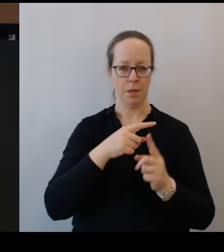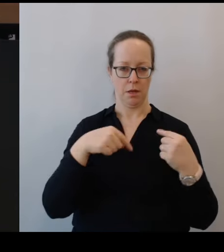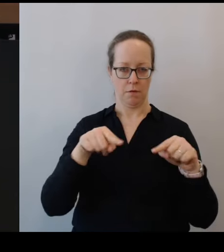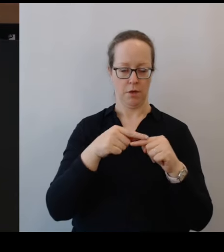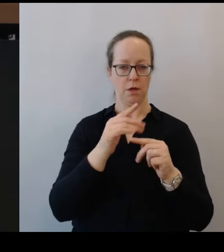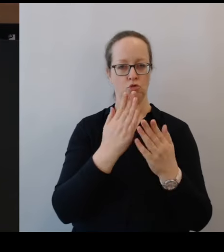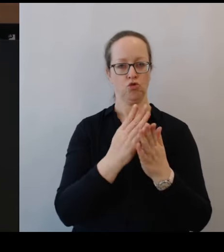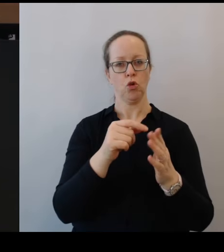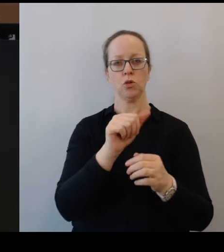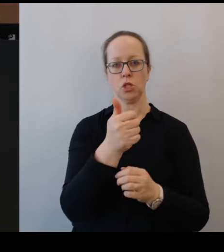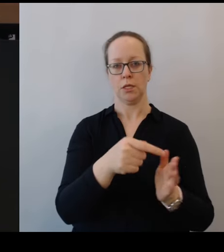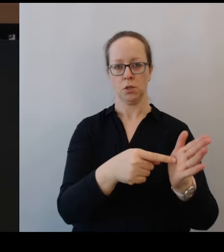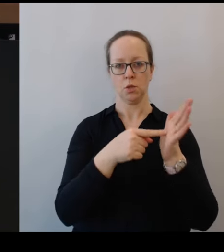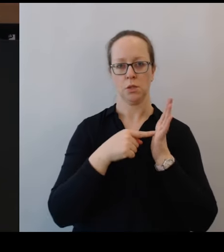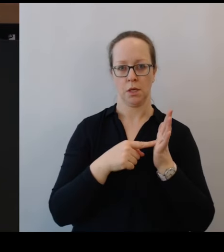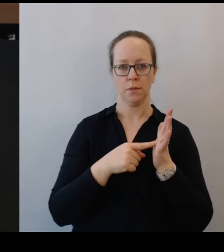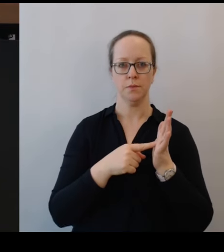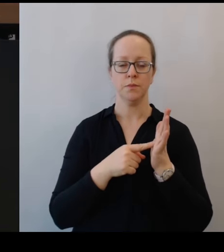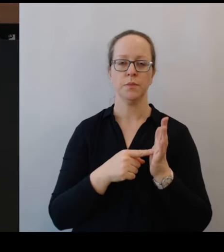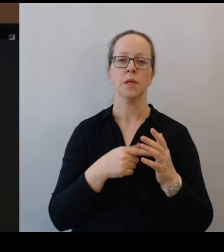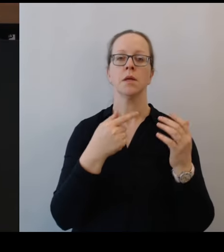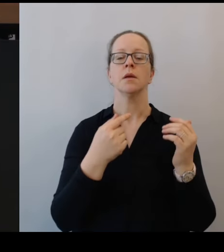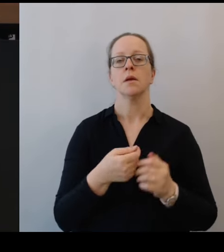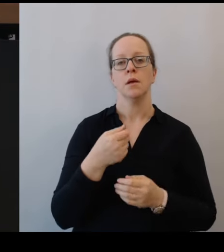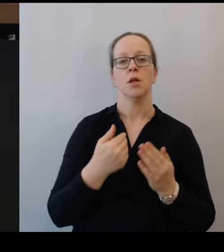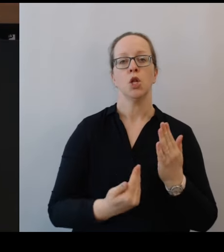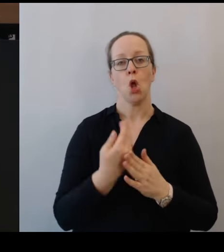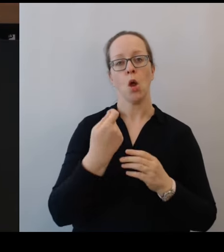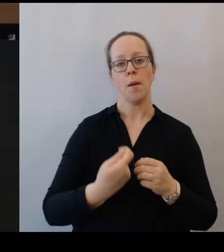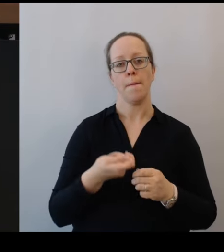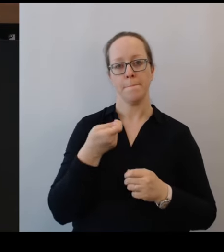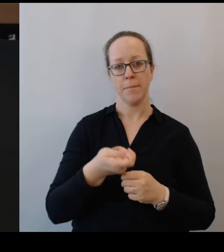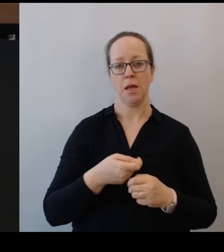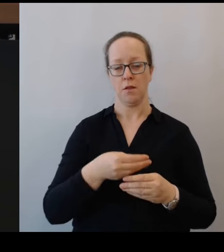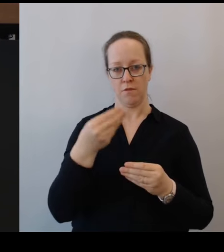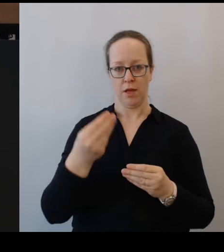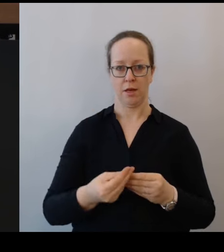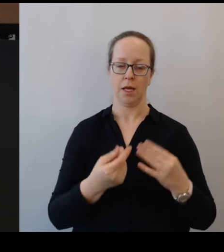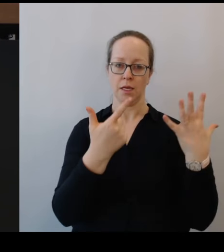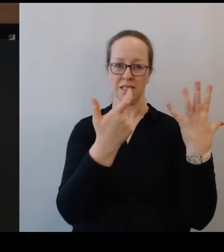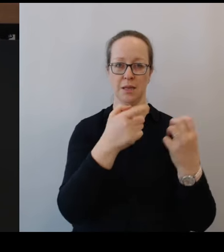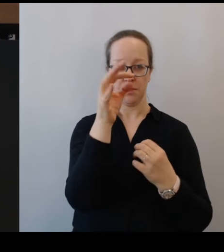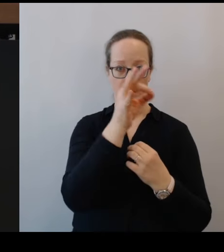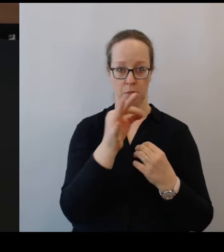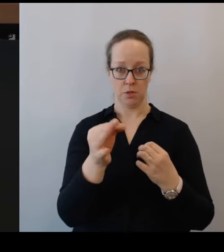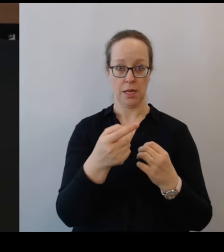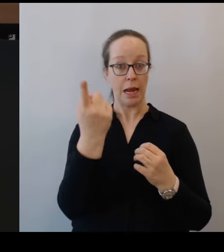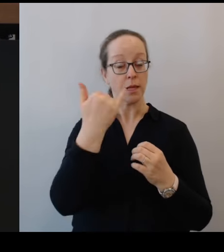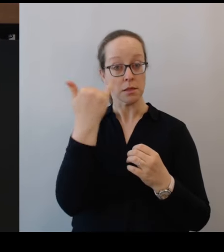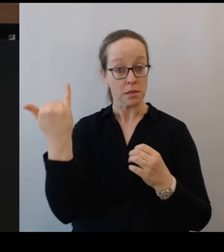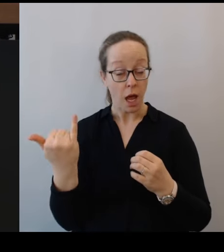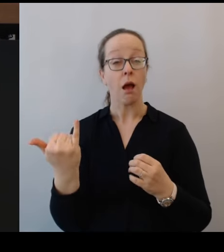Jahr bereits Indexmietverträge waren. Und das wissen Sie auch. Und ich finde es auch schon sehr erstaunlich, hier das Argument